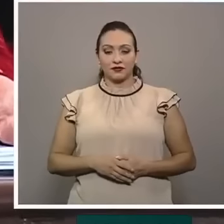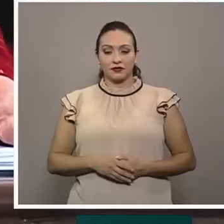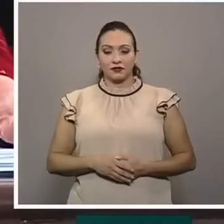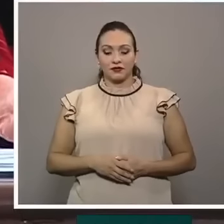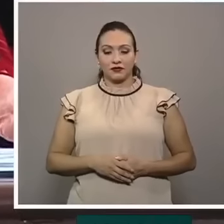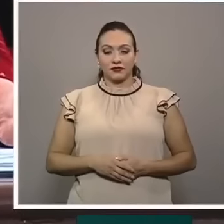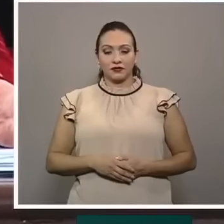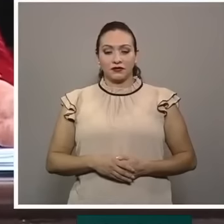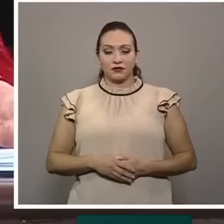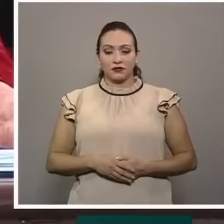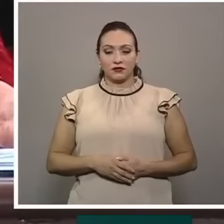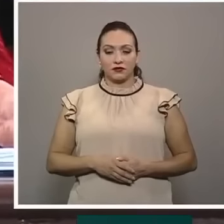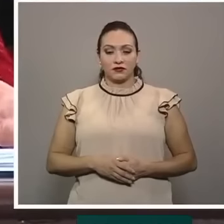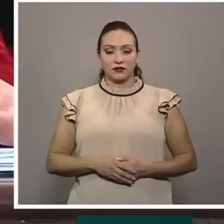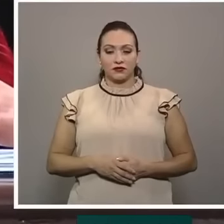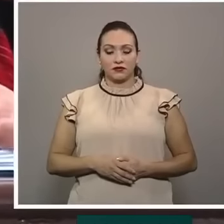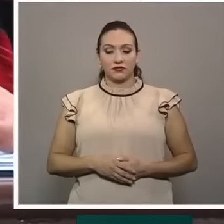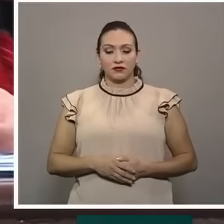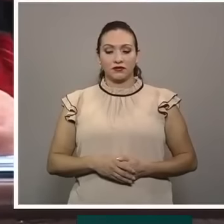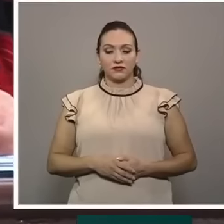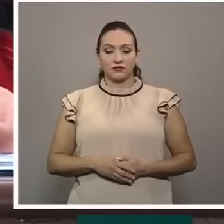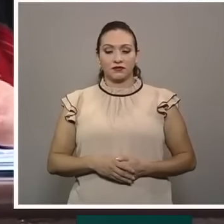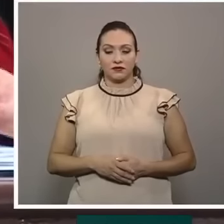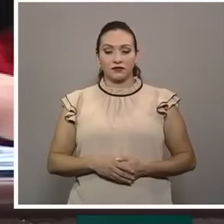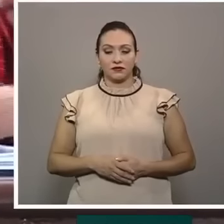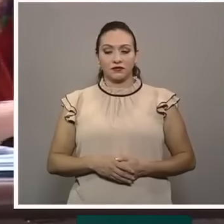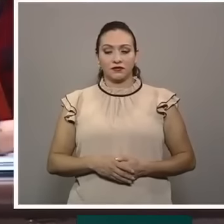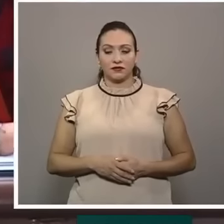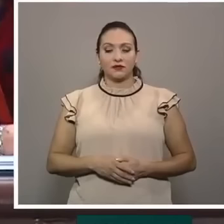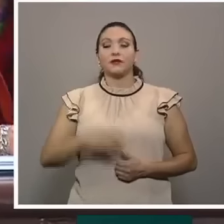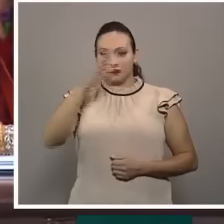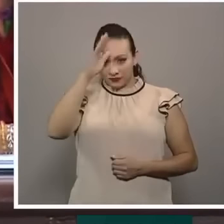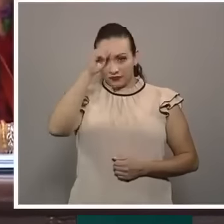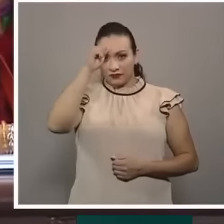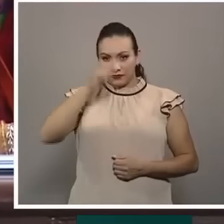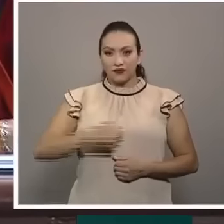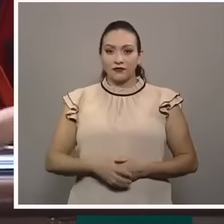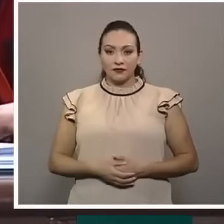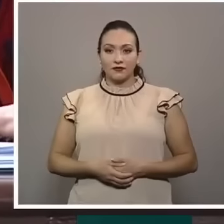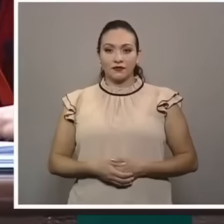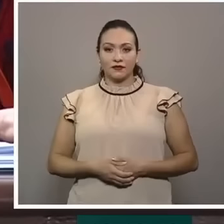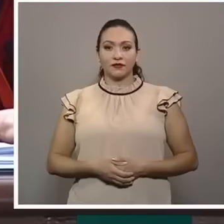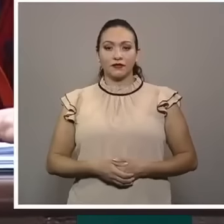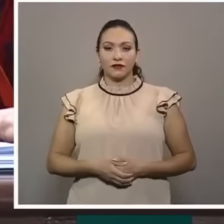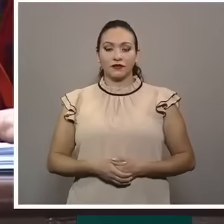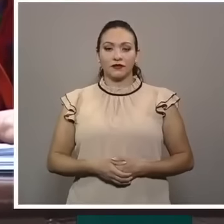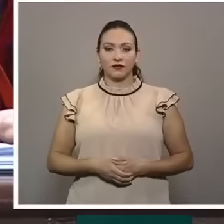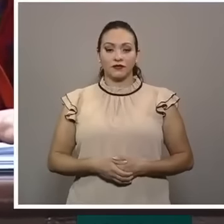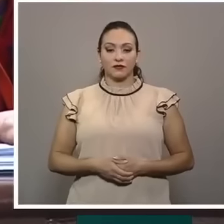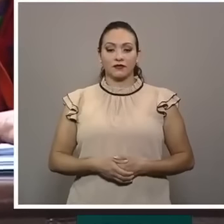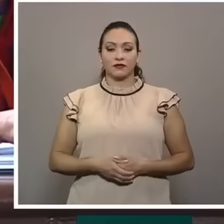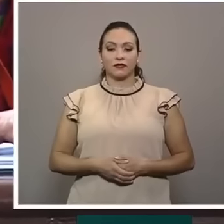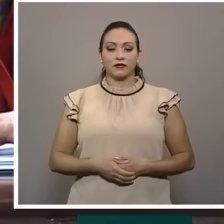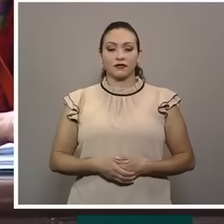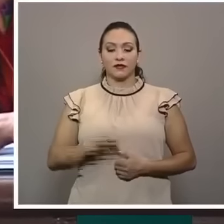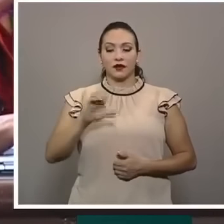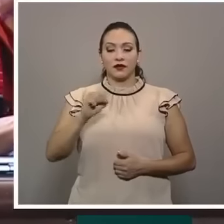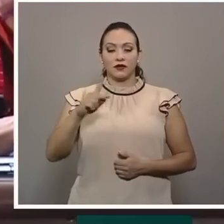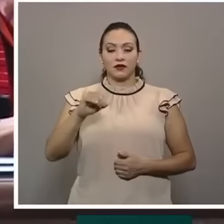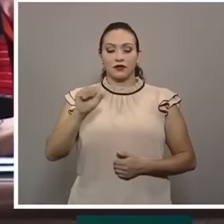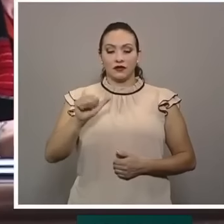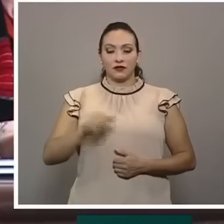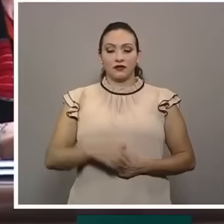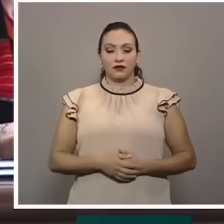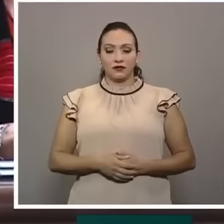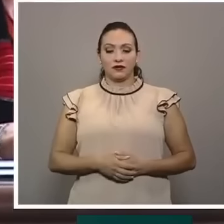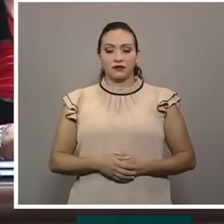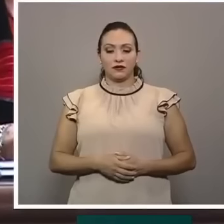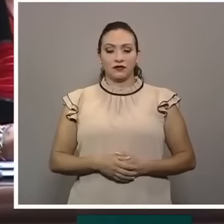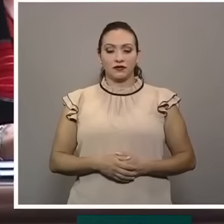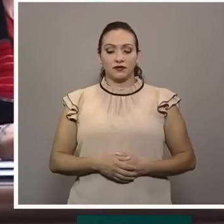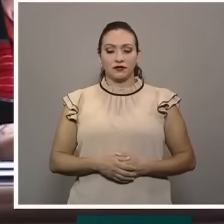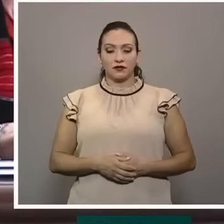por favor. A favor. Ministro Espinoza Betanzo, así no se oye.